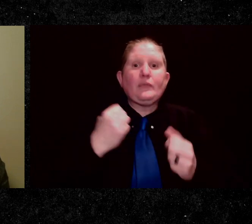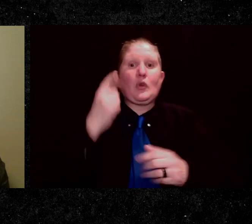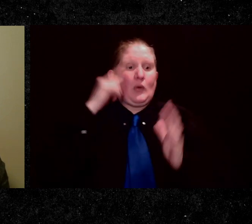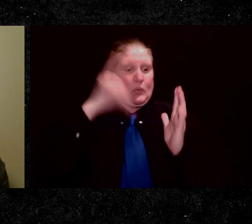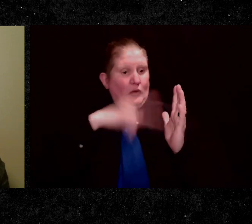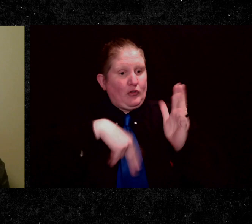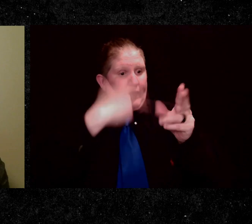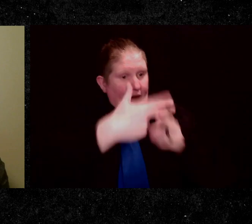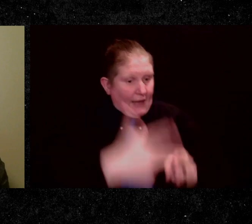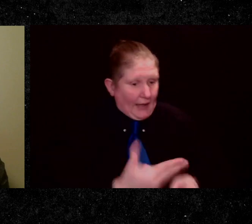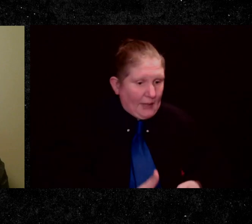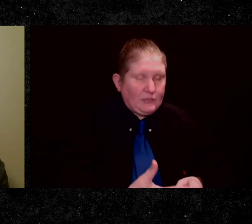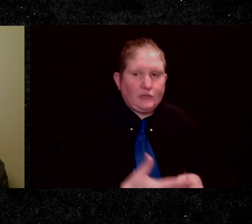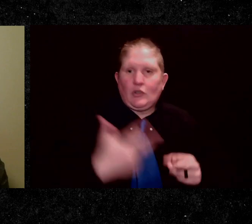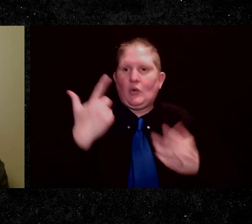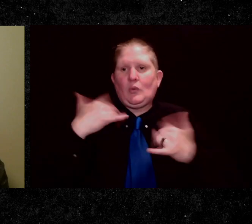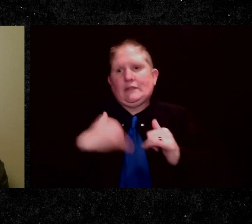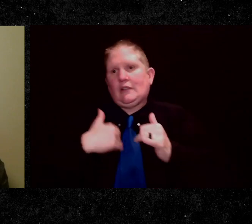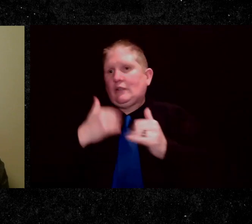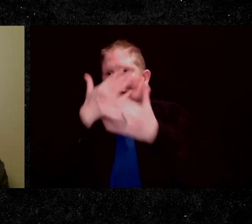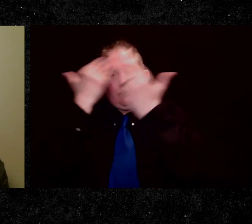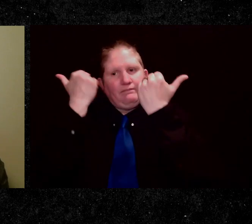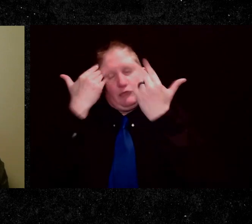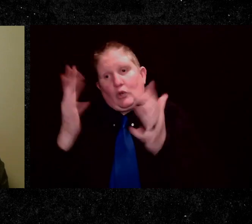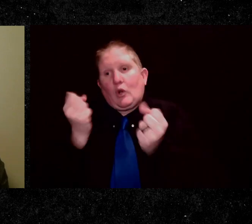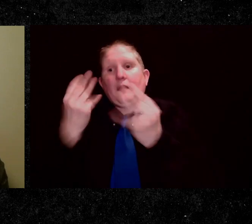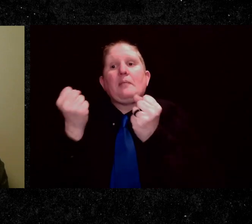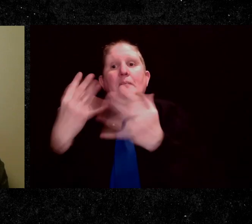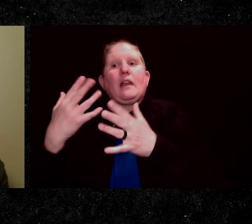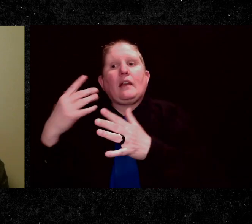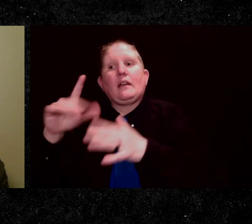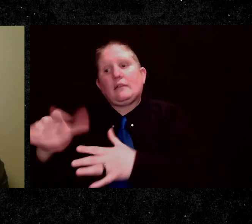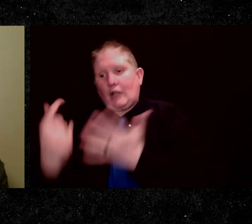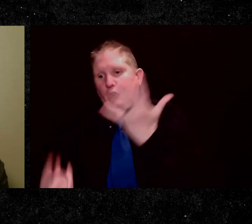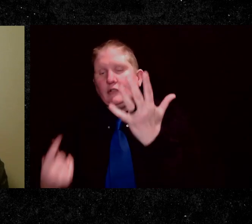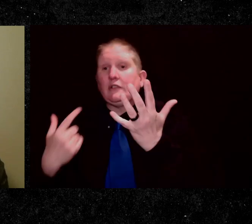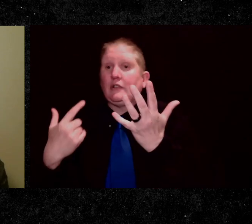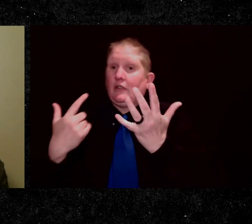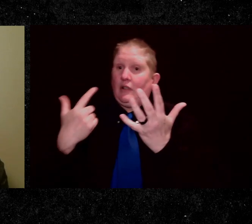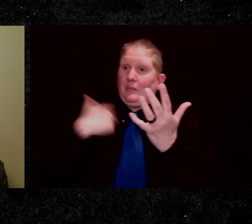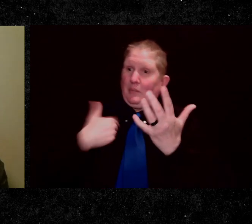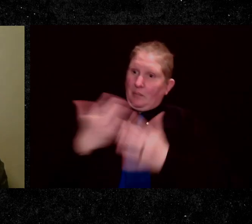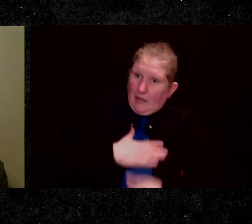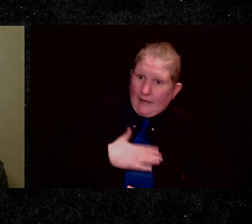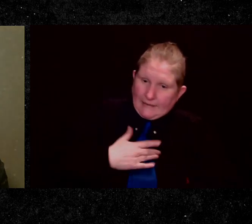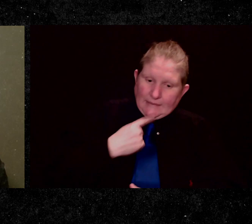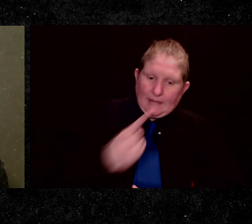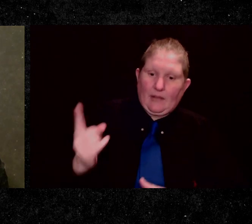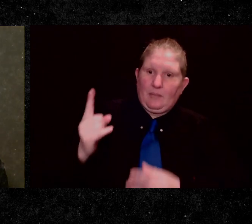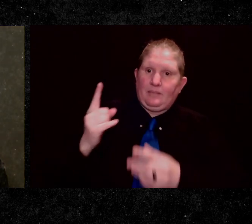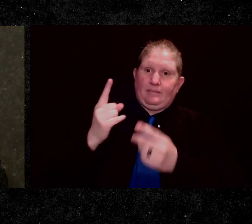o nunca tuvieron la oportunidad de encontrarse a sí mismos. Pronuncialos con nosotros en voz alta o en tu corazón.